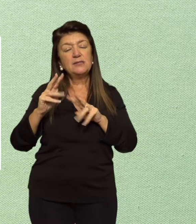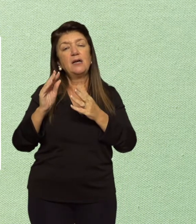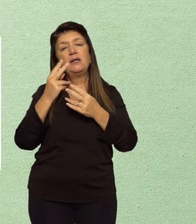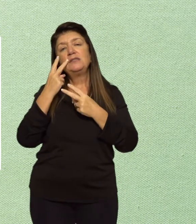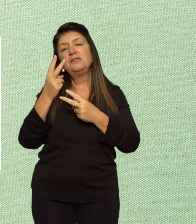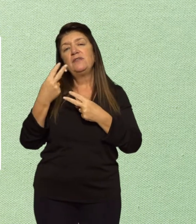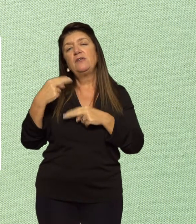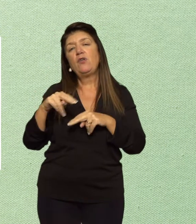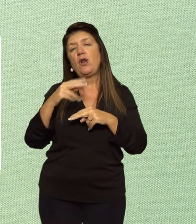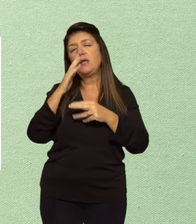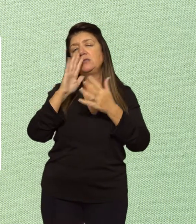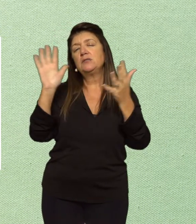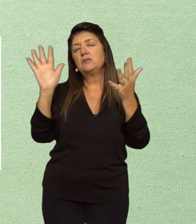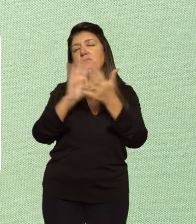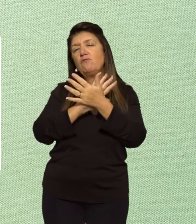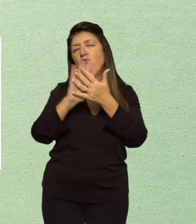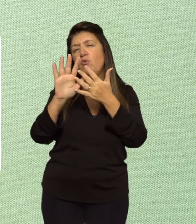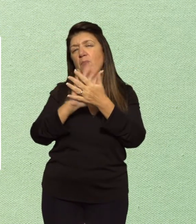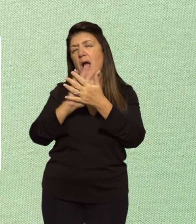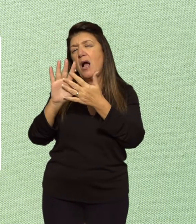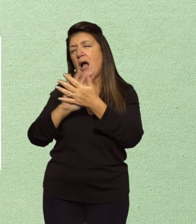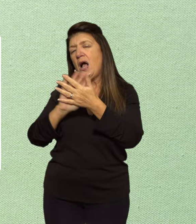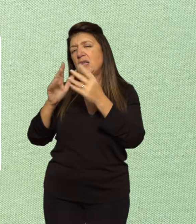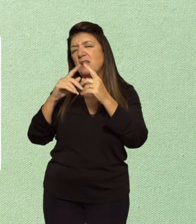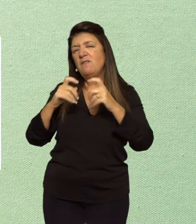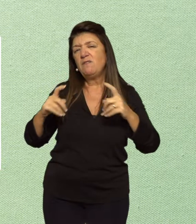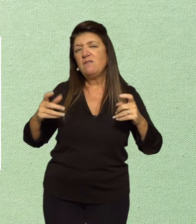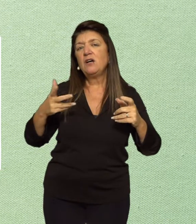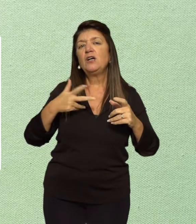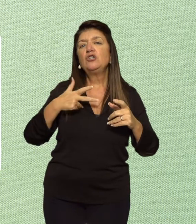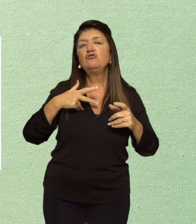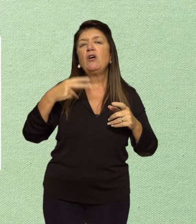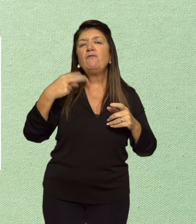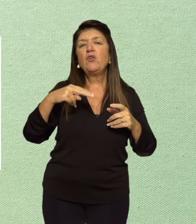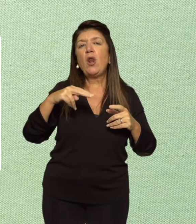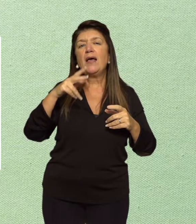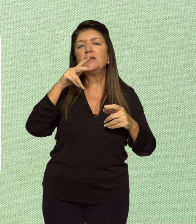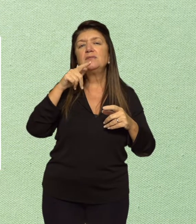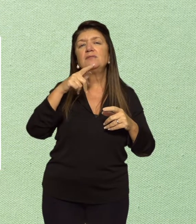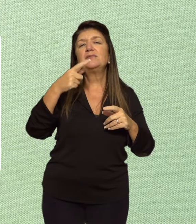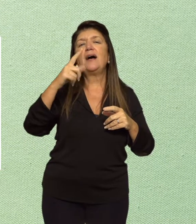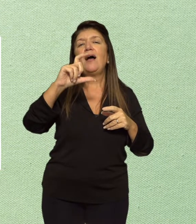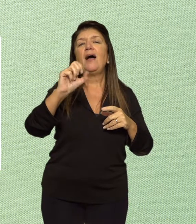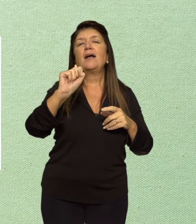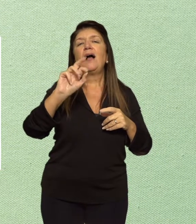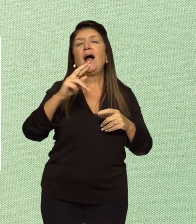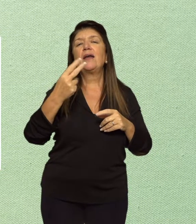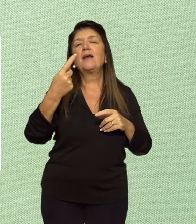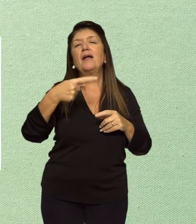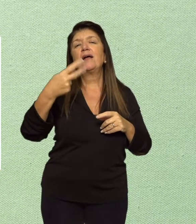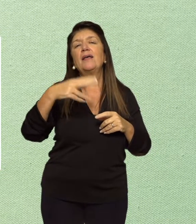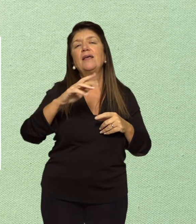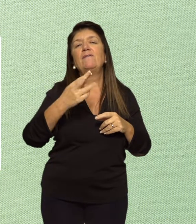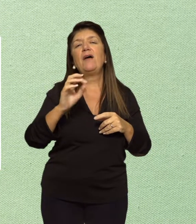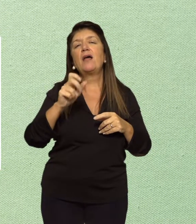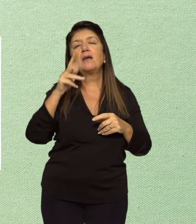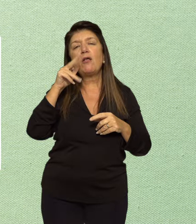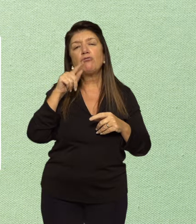molto spesso violenza da caregiver donna sulla persona disabile donna e questo è comunque da